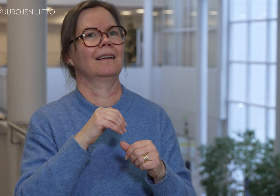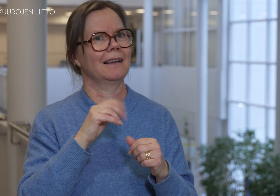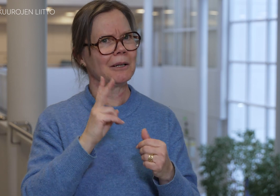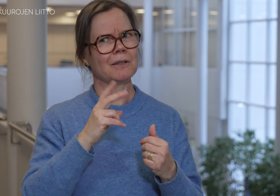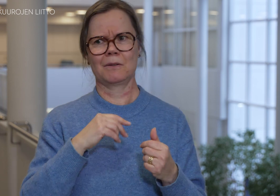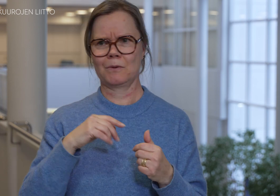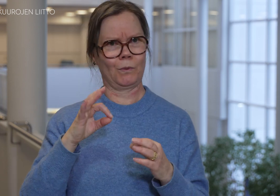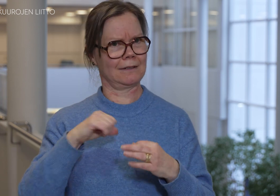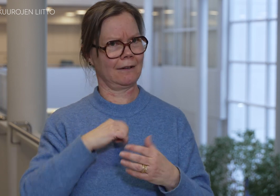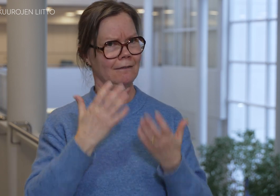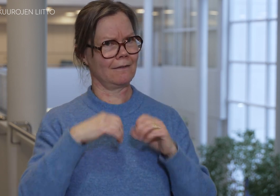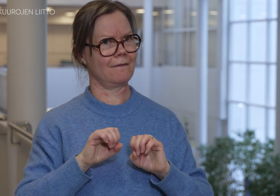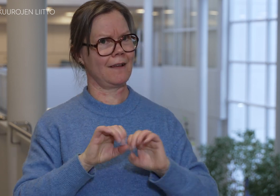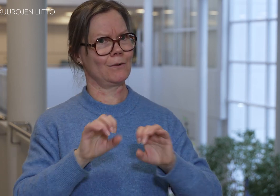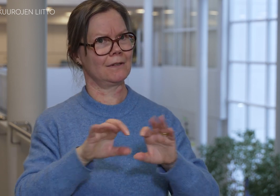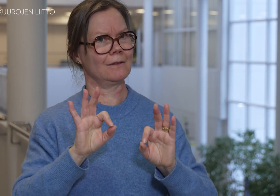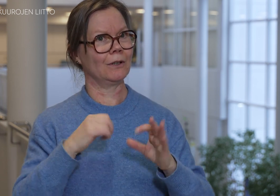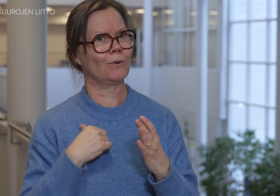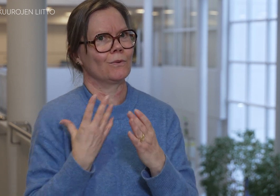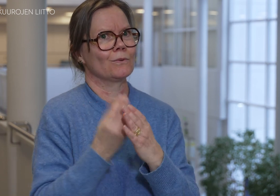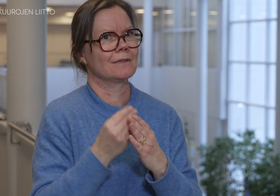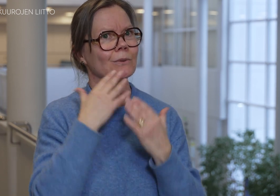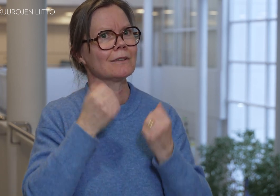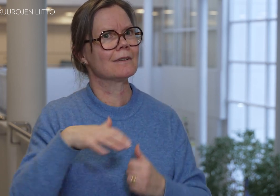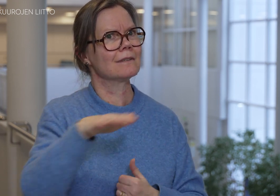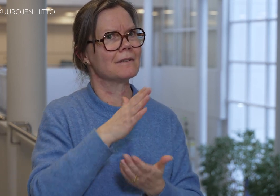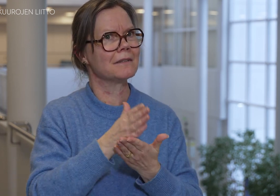Pohdimme yhdessä, miten kukin meistä voi vaikuttaa yhteisiin asioihin.